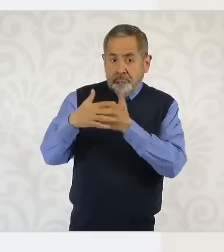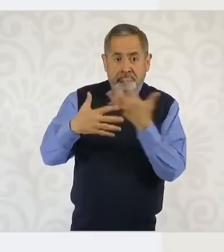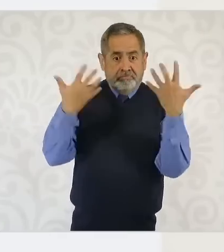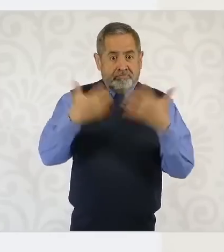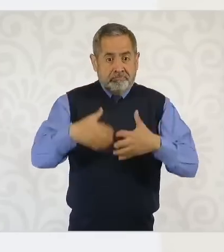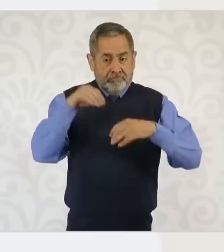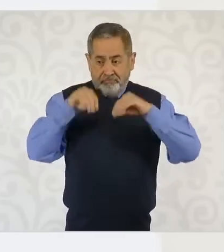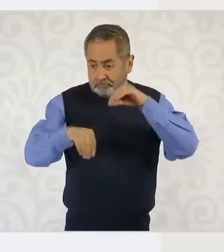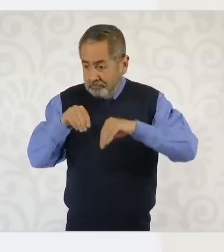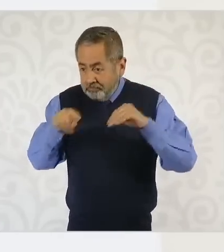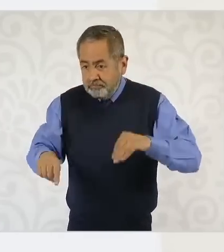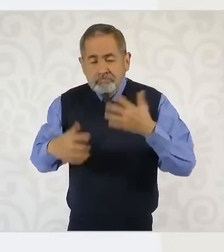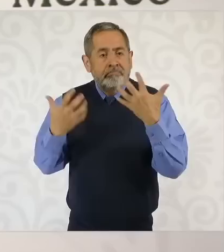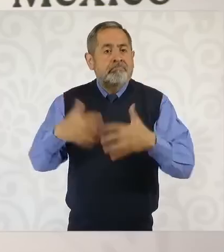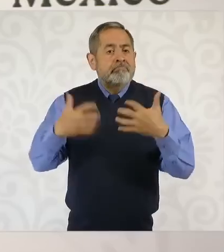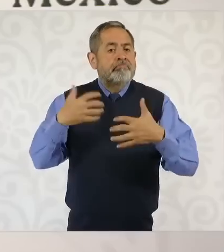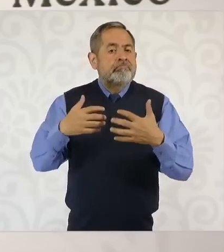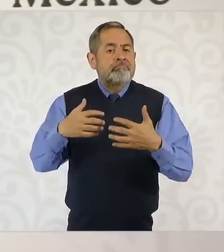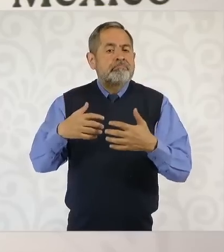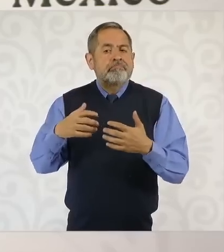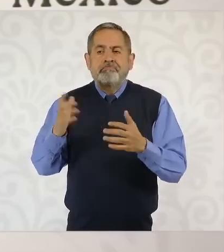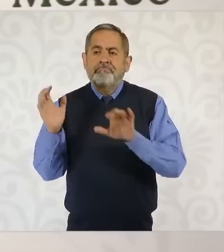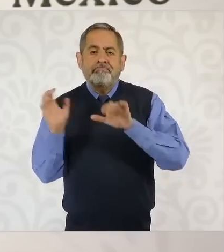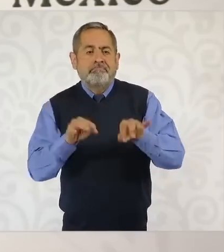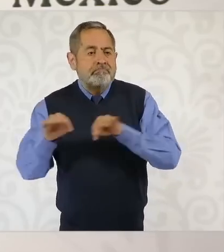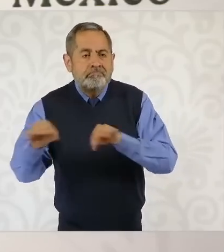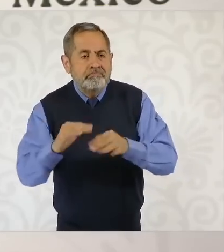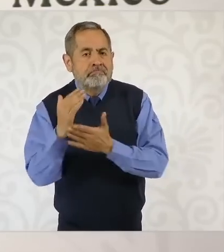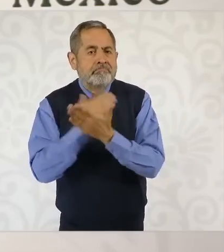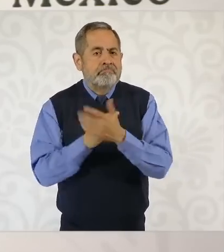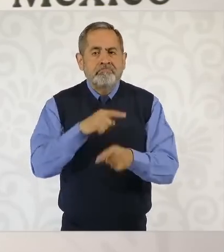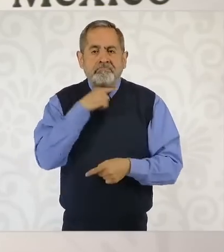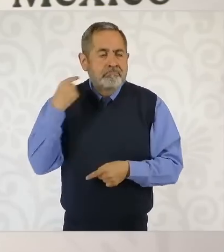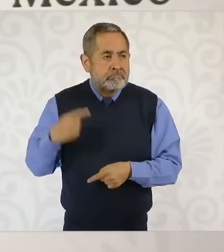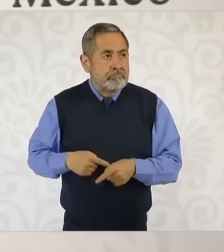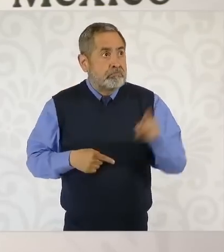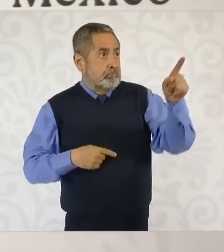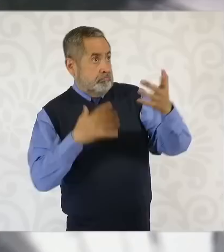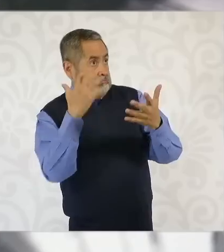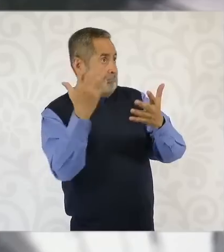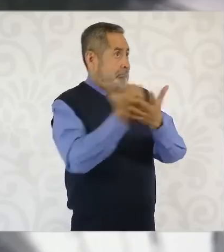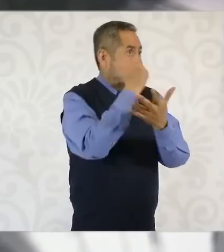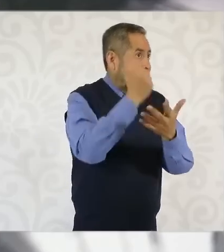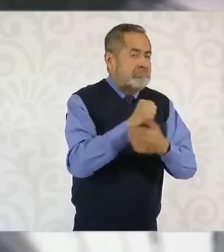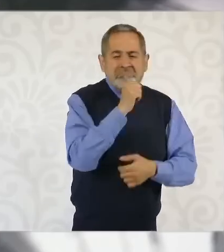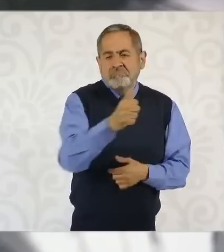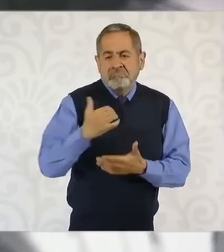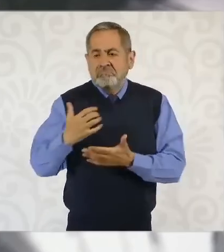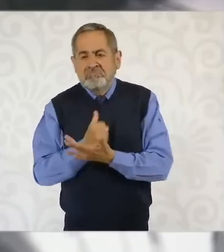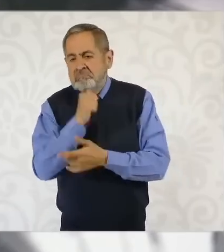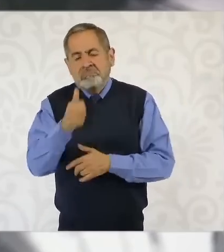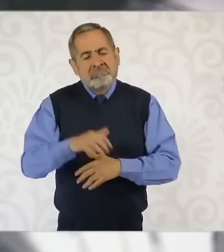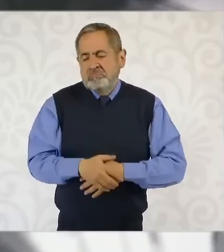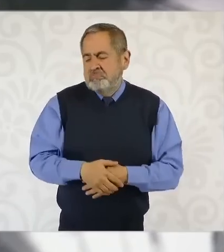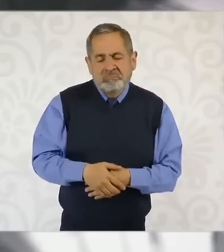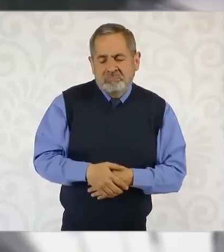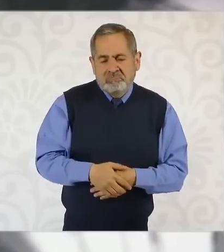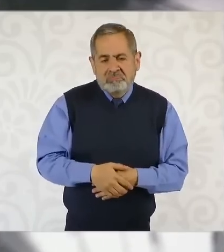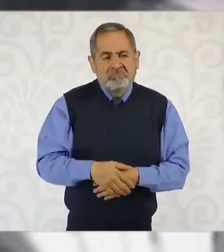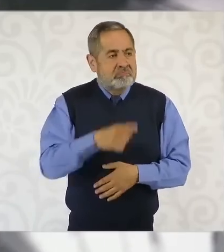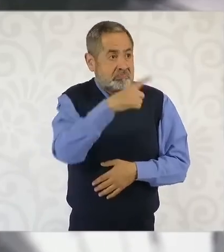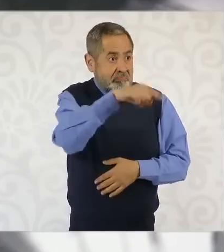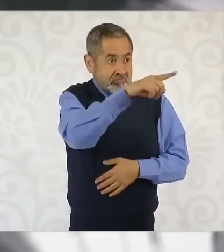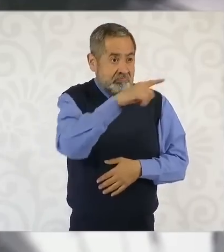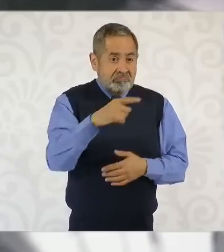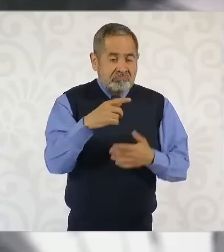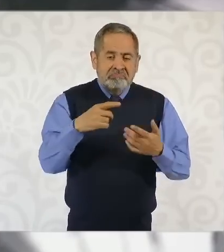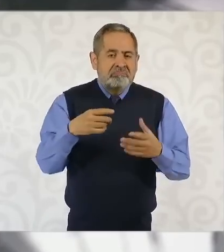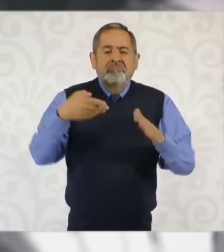ambos países nadie gana con esta decisión por el contrario afecta a los pueblos que representamos